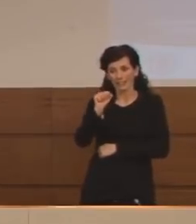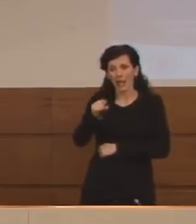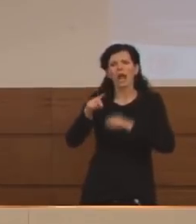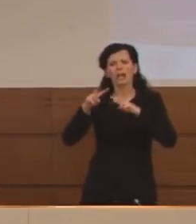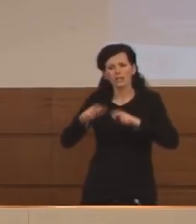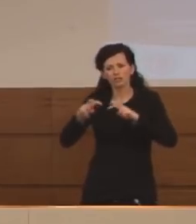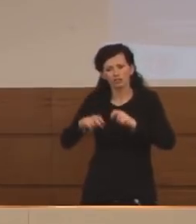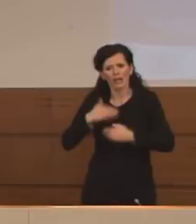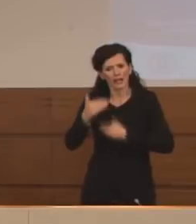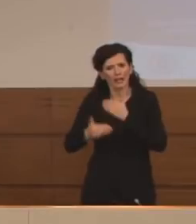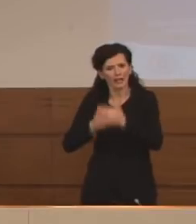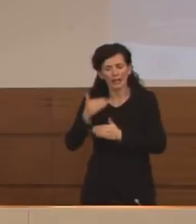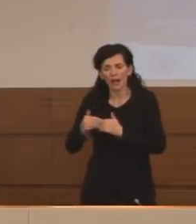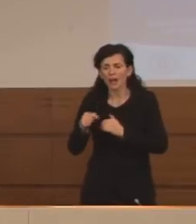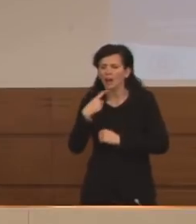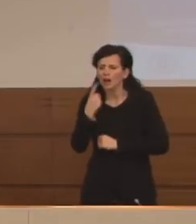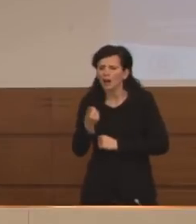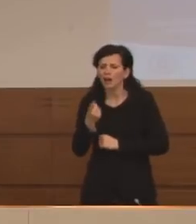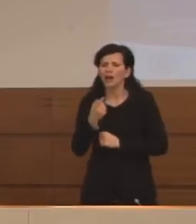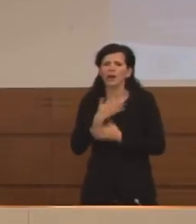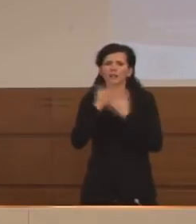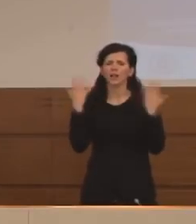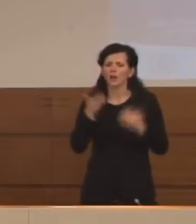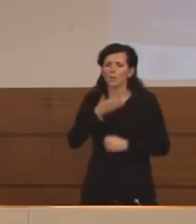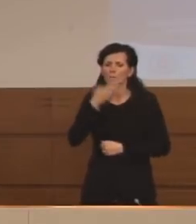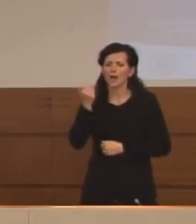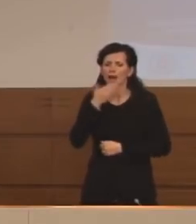che dichiarano la totale mancanza di dispositivi di protezione individuale.